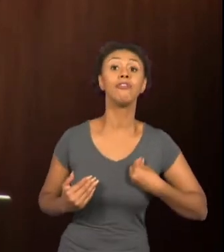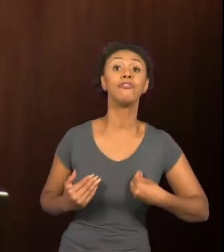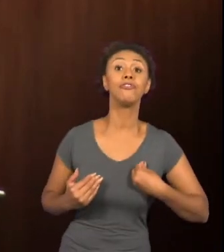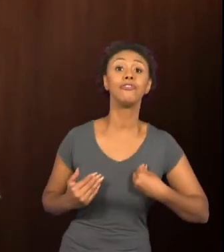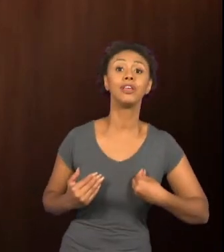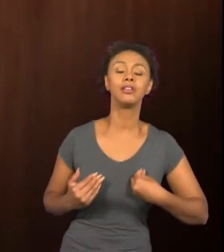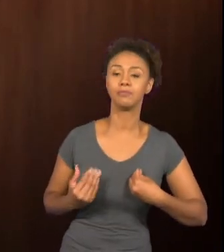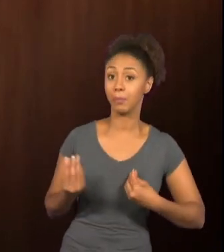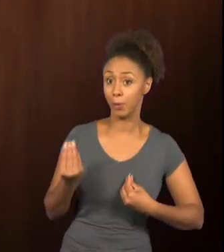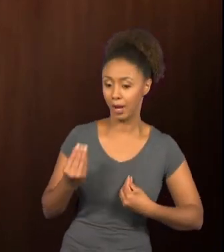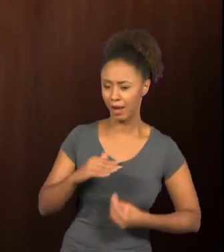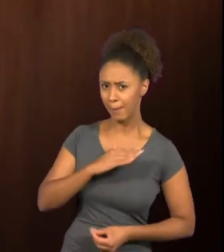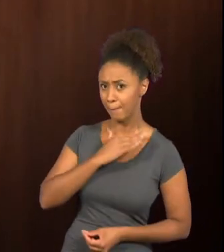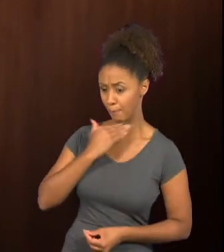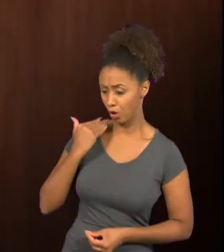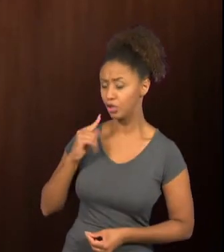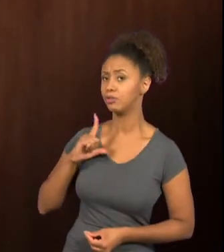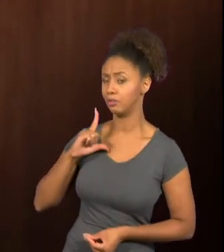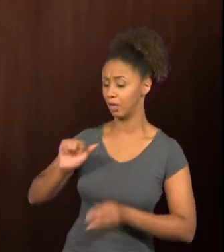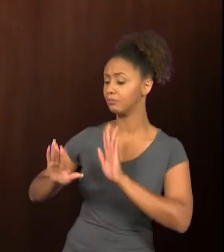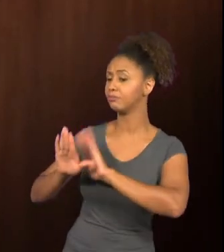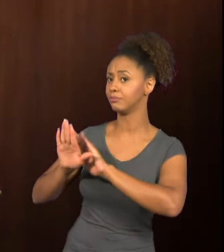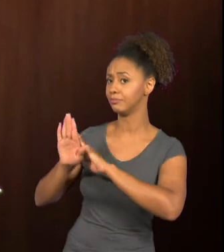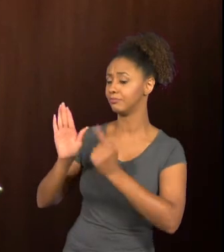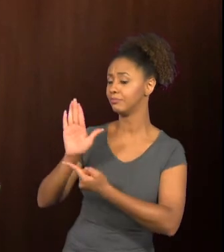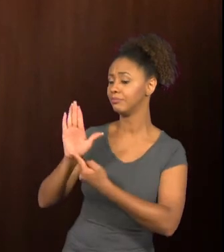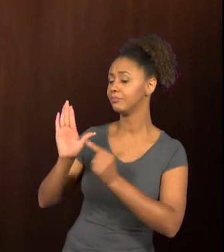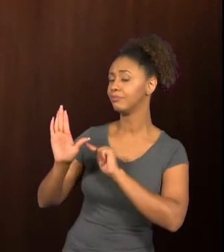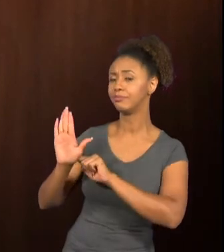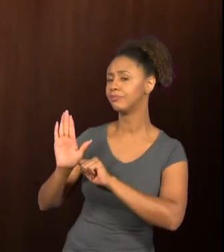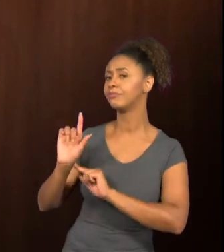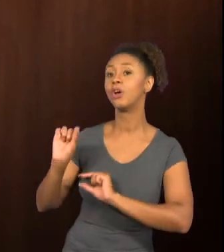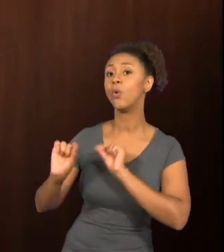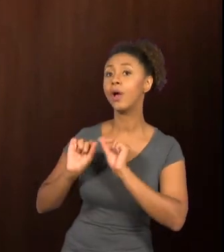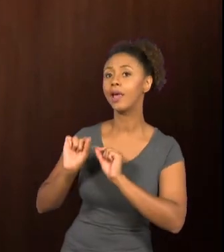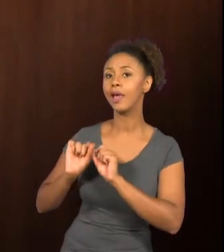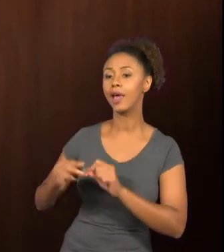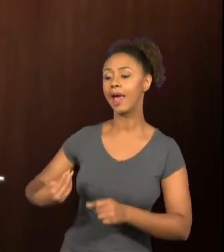UMA METÁFORA PARA FALAR DE UMA VIDA DE PRIVAÇÕES,